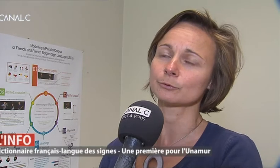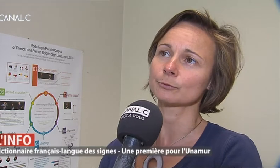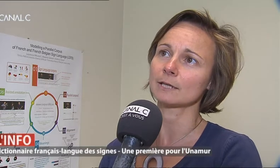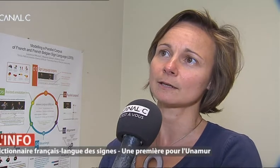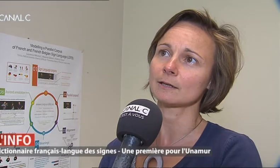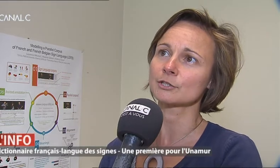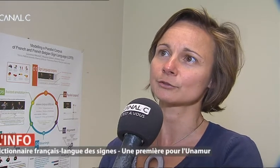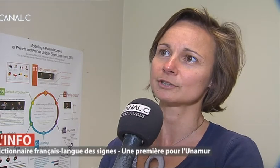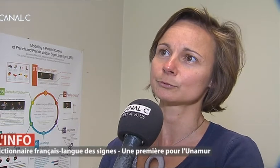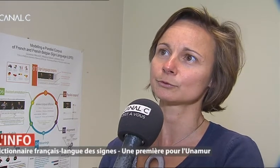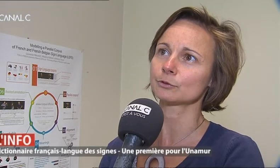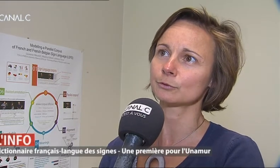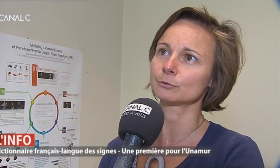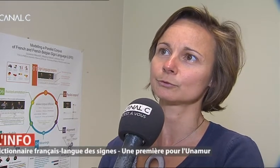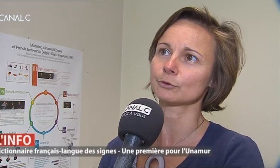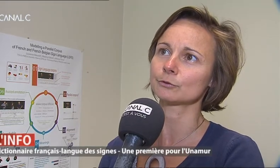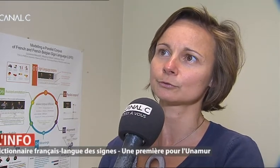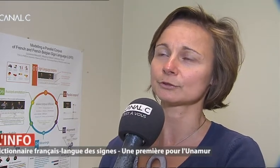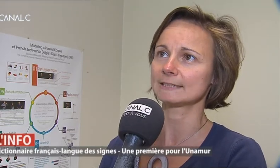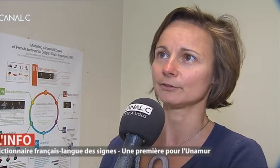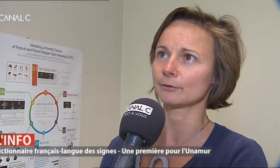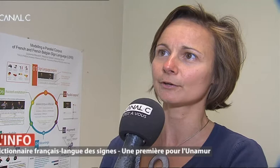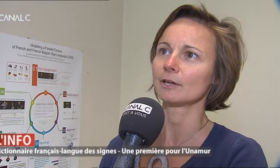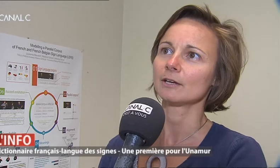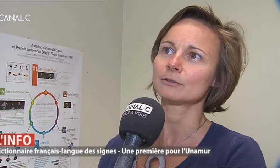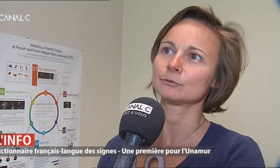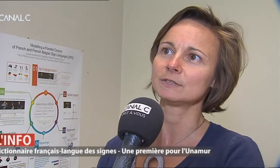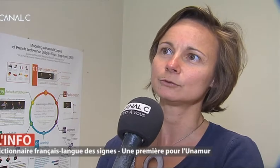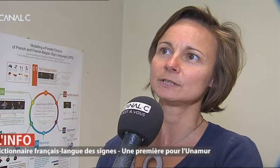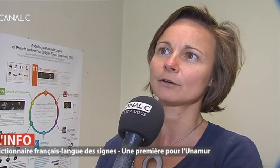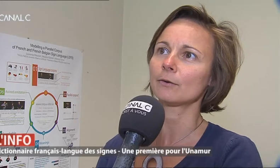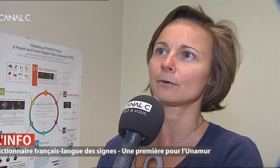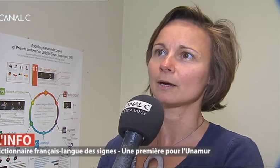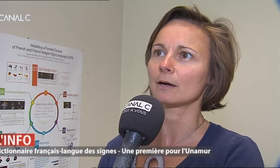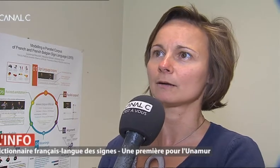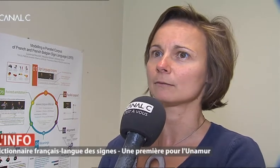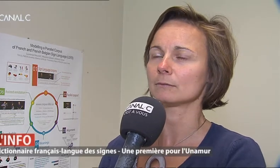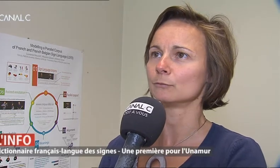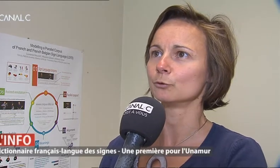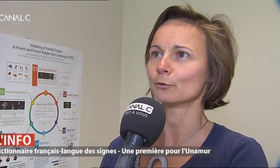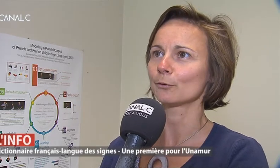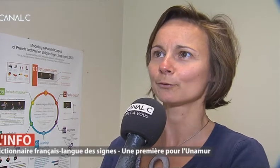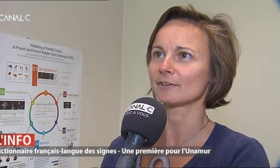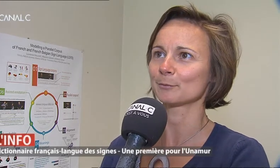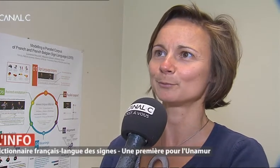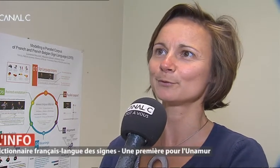Donc on a un échantillon de 100 locuteurs (ou 100 signeurs) de 18 ans à 90 et un peu plus